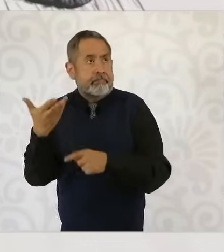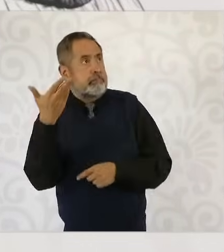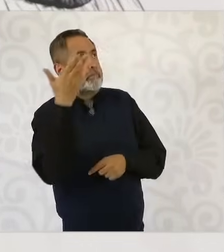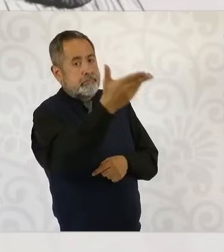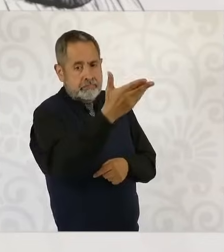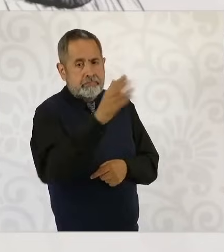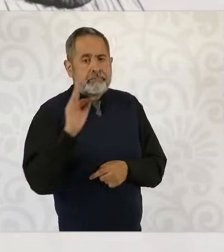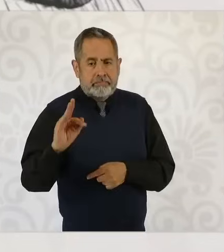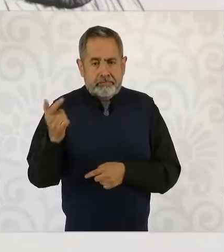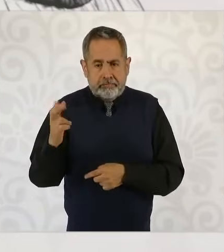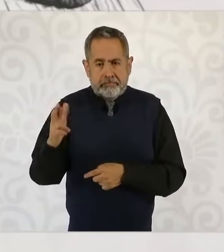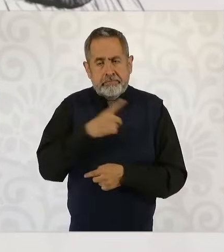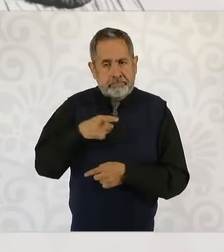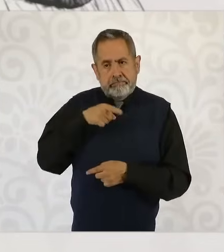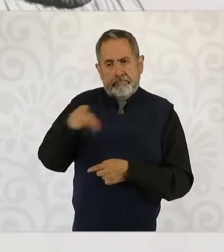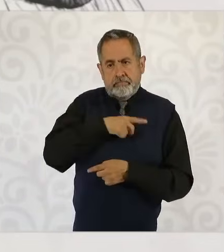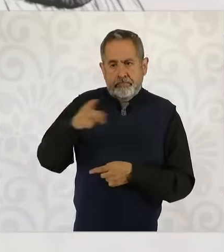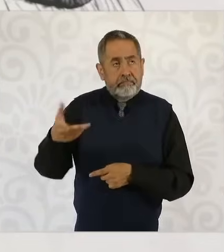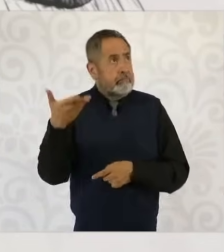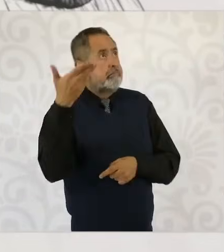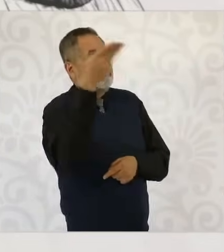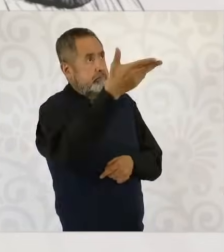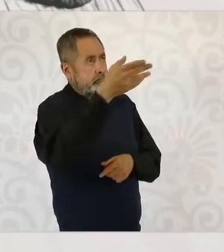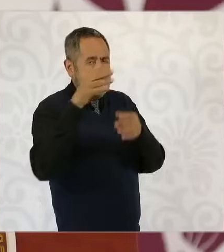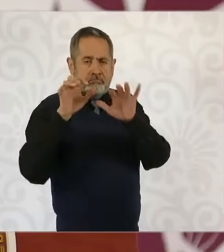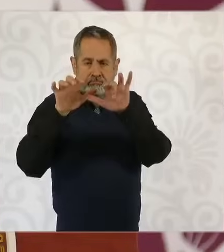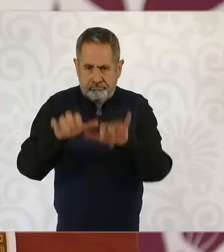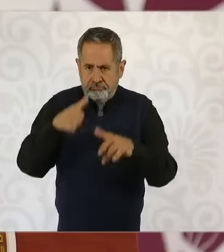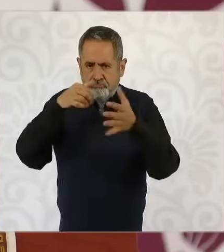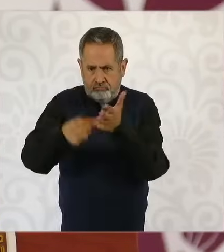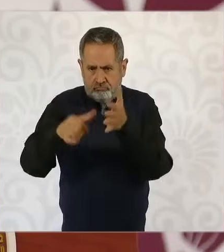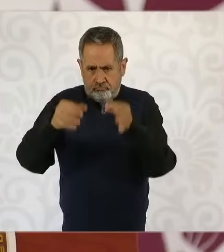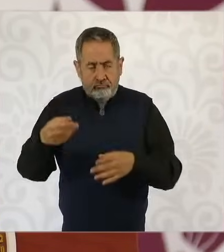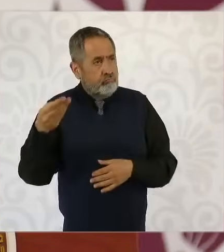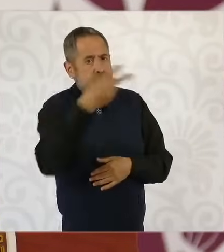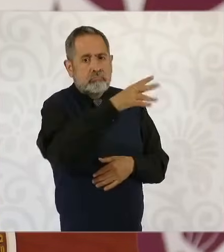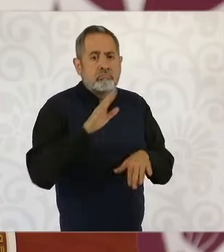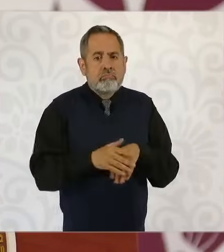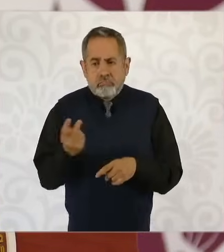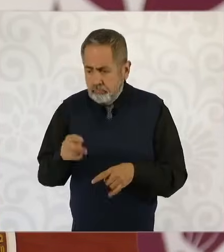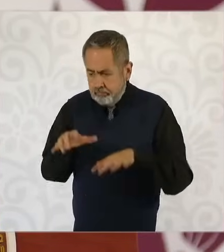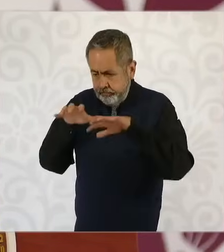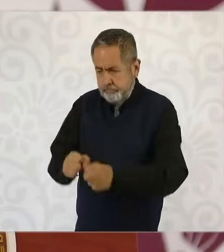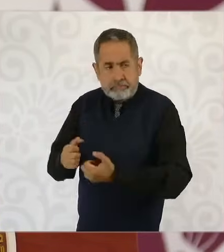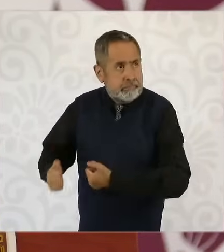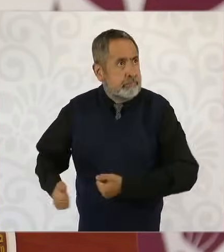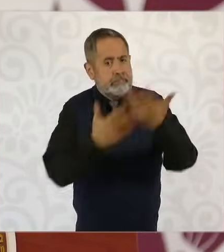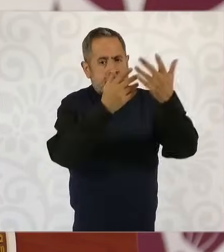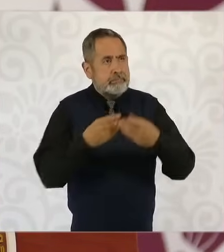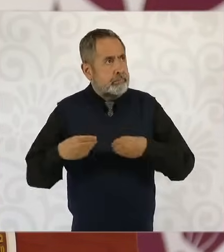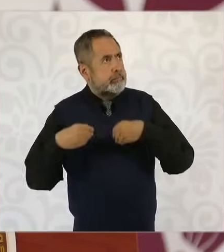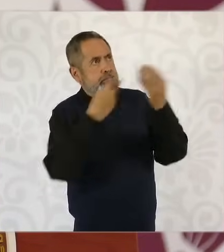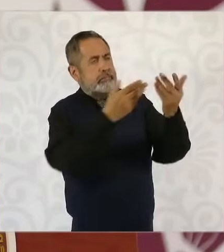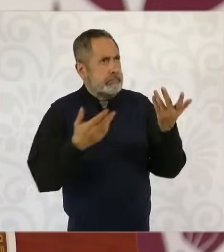de la República formalmente porque fue extraditado entonces quien tiene que